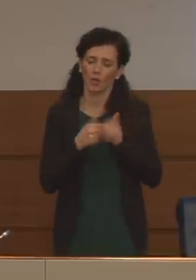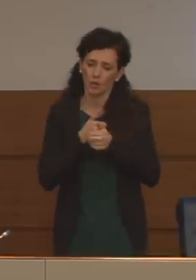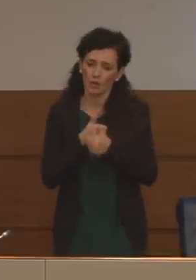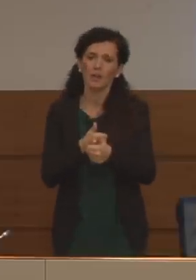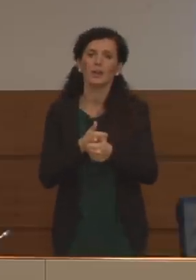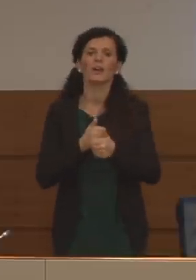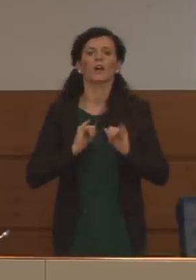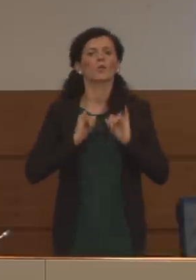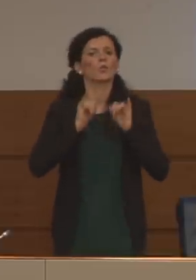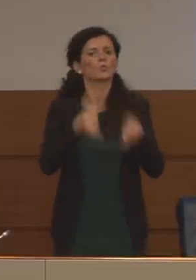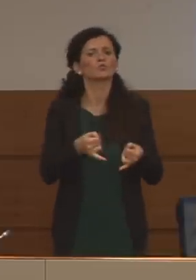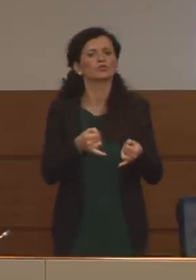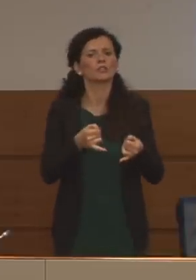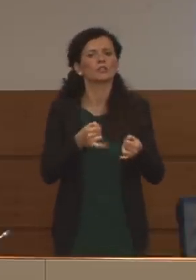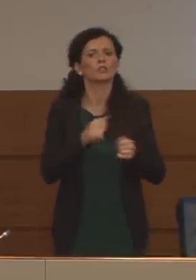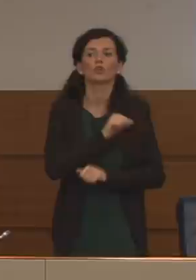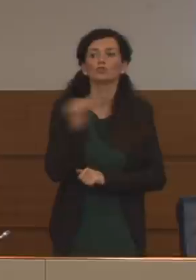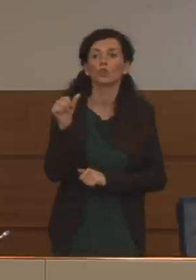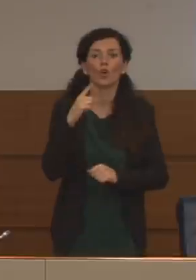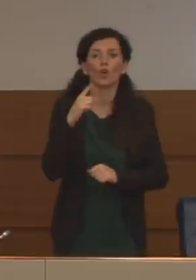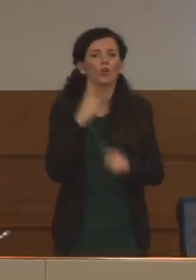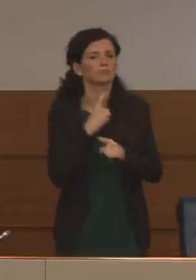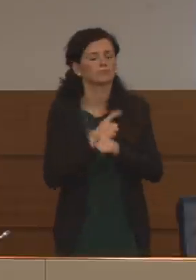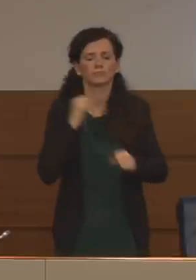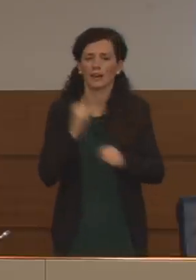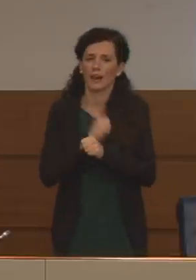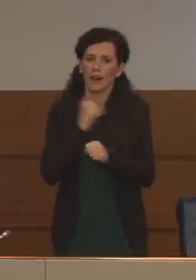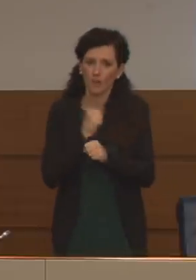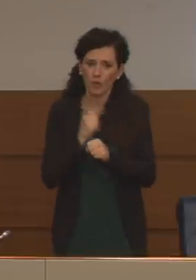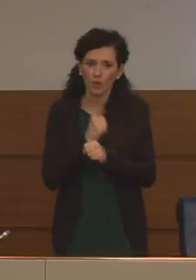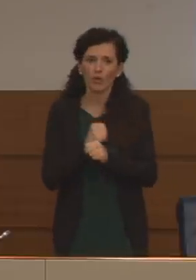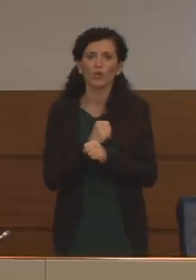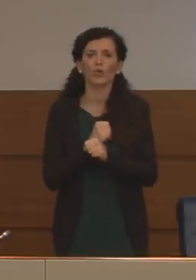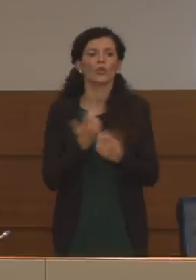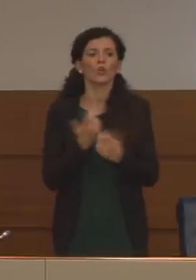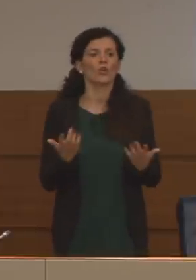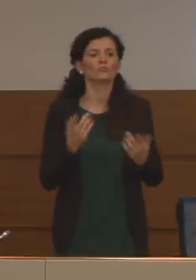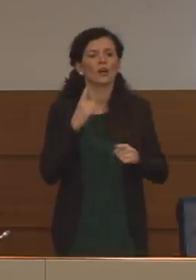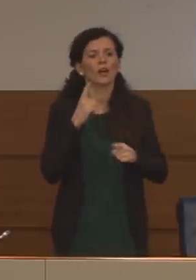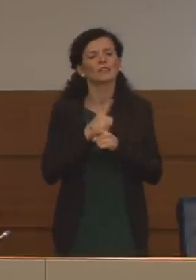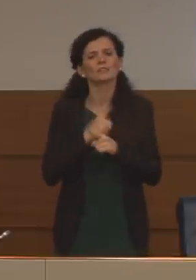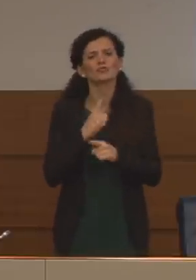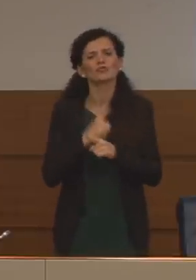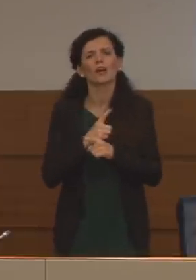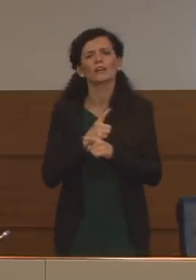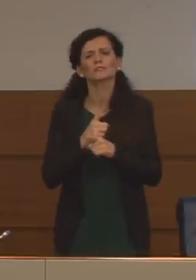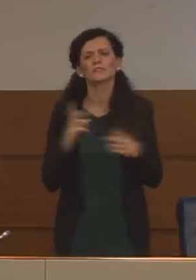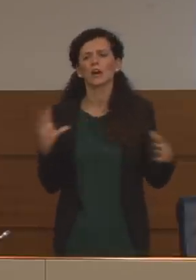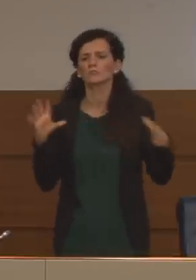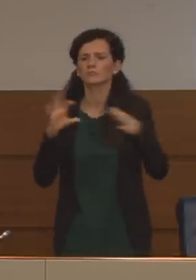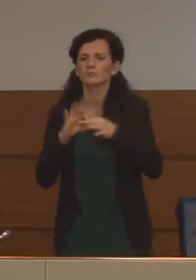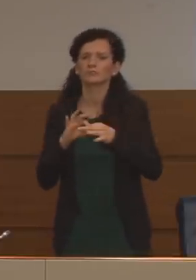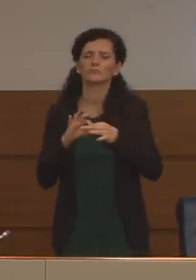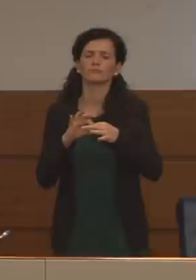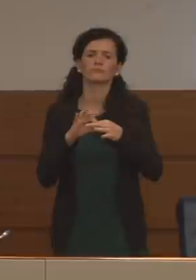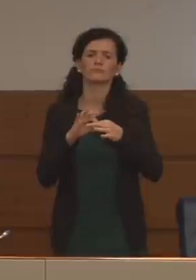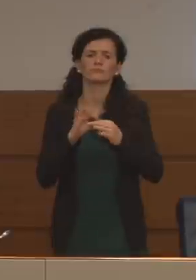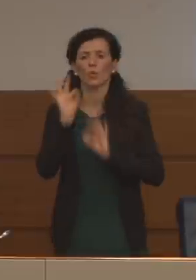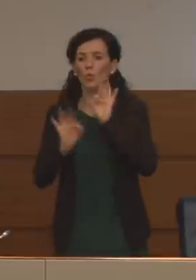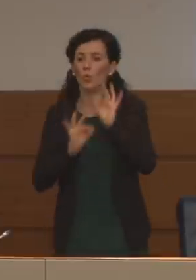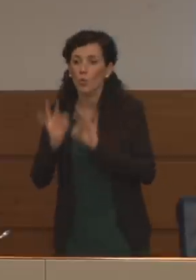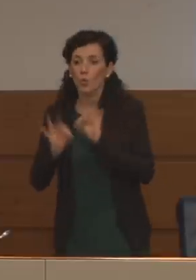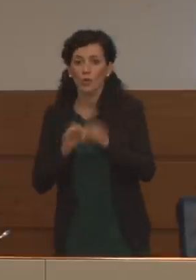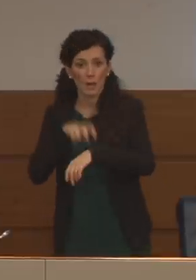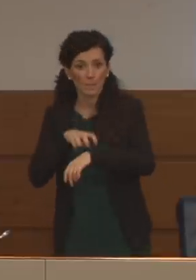soltanto per esigenze lavorative, per esigenze relative a cure mediche, a fare